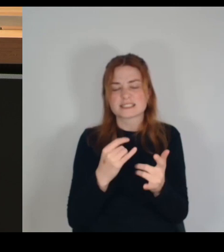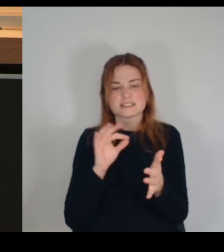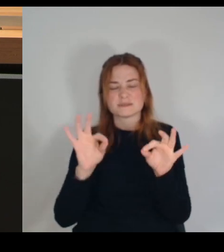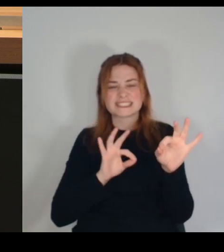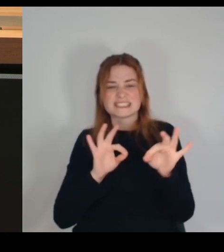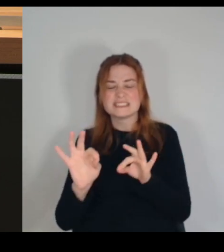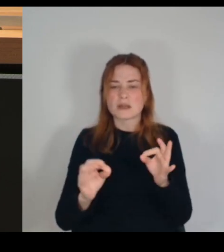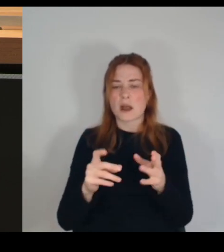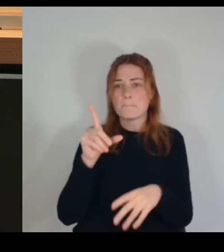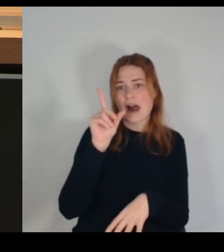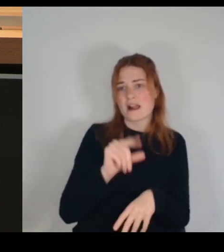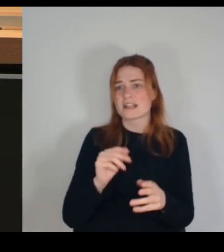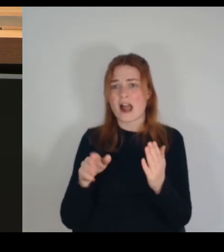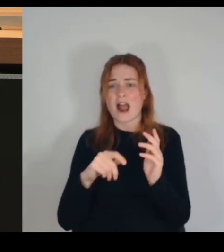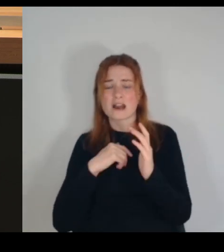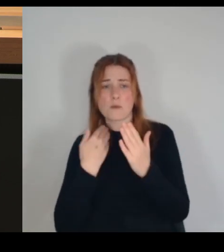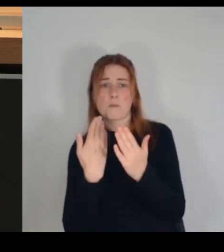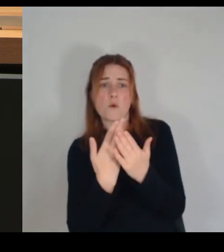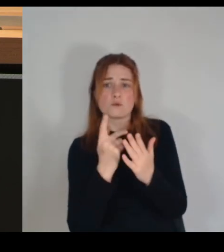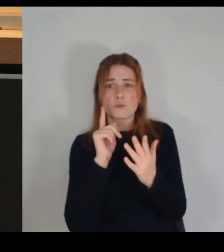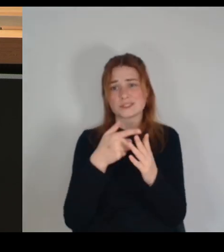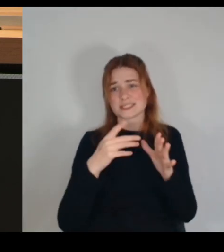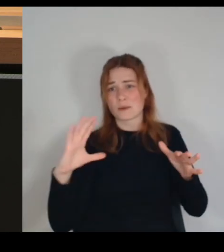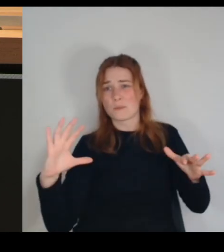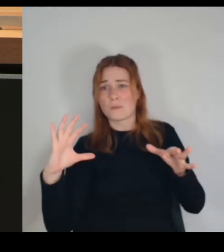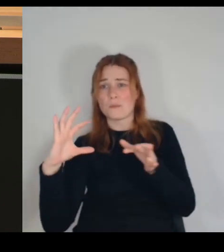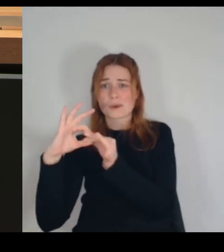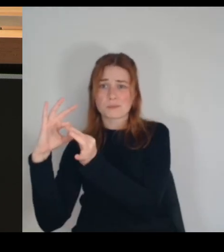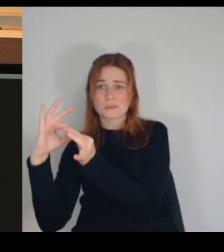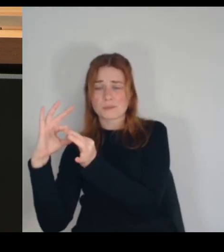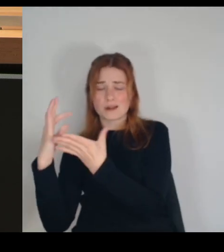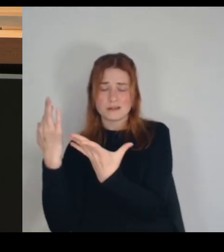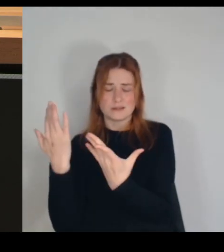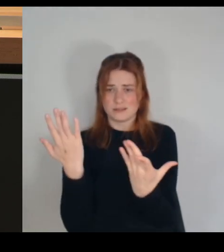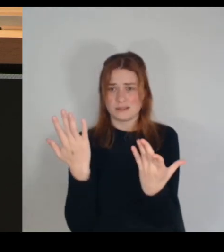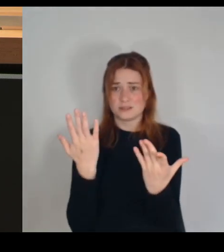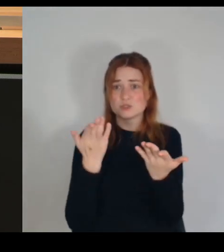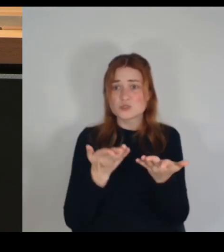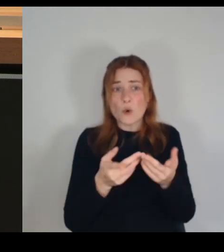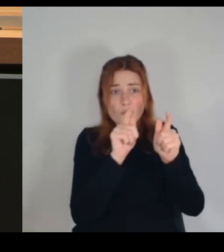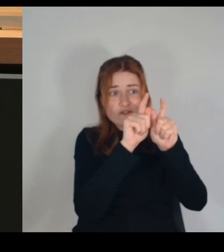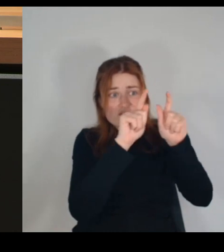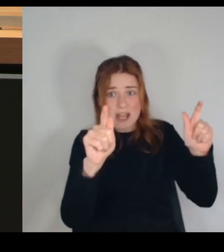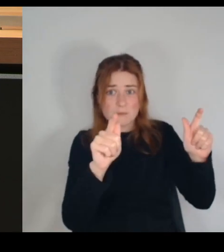in den Ruin getrieben. Oder dass Unternehmen sich gar nicht mehr an den Ausschreibungen beteiligen.